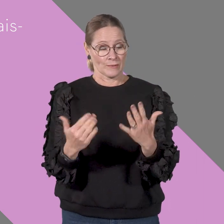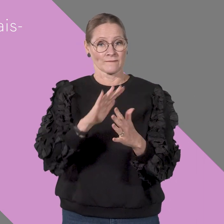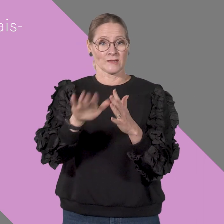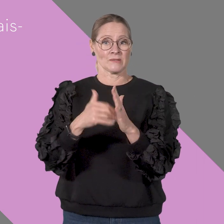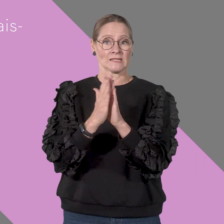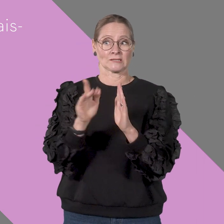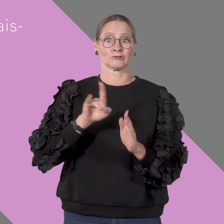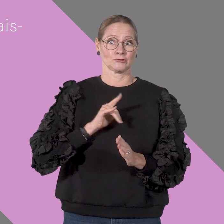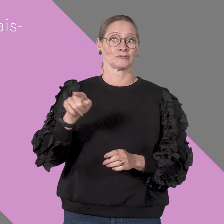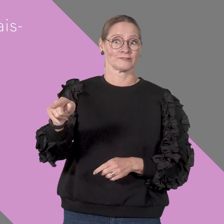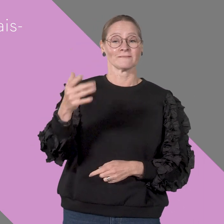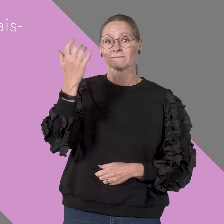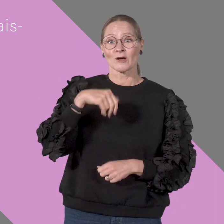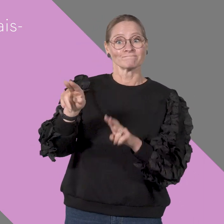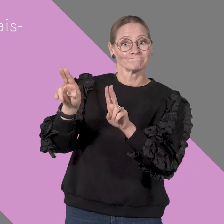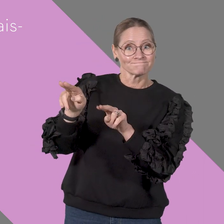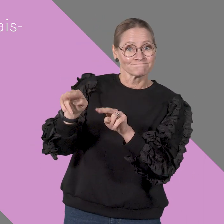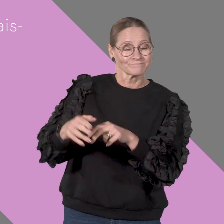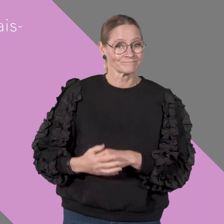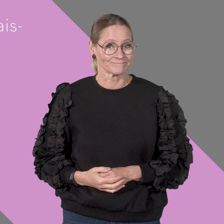on nähtävillä Viittomakielisessä kirjastossa.